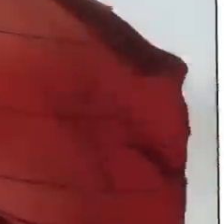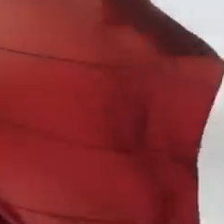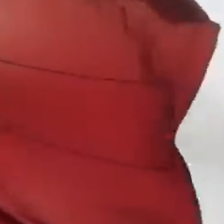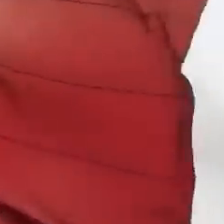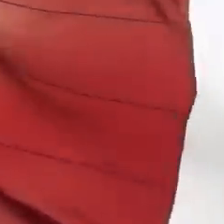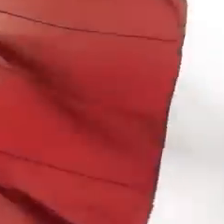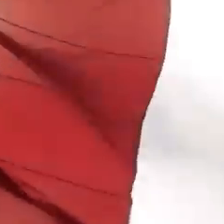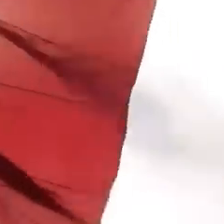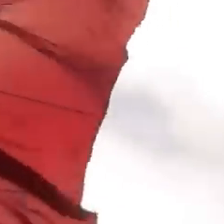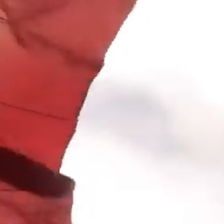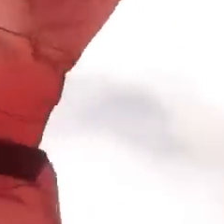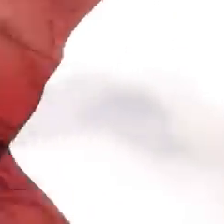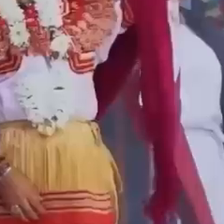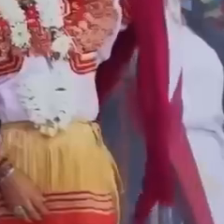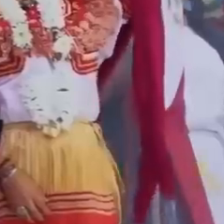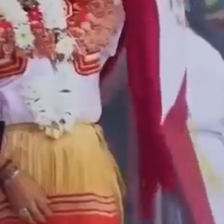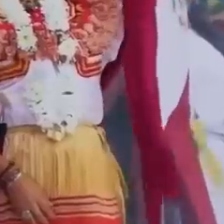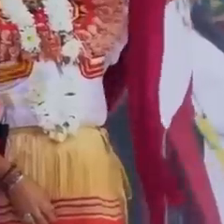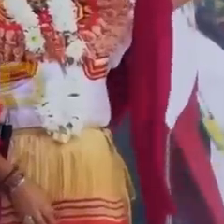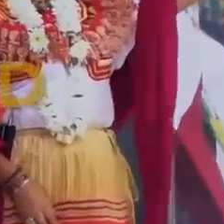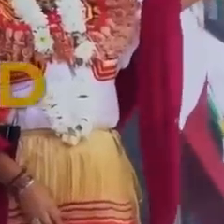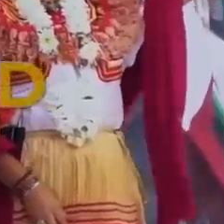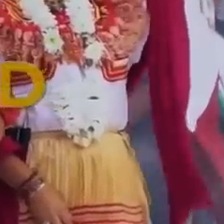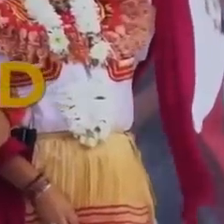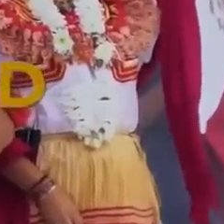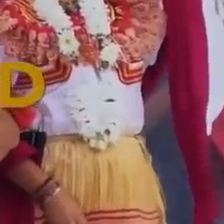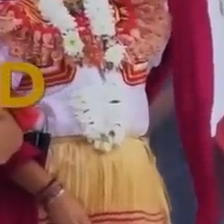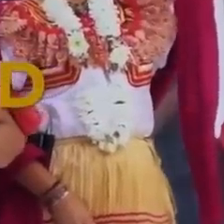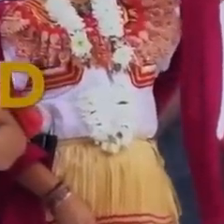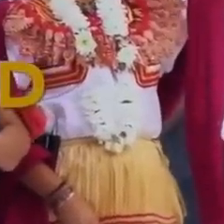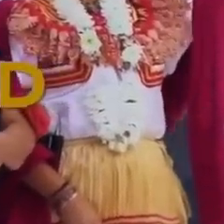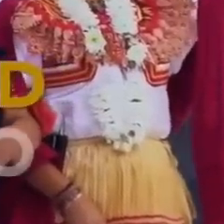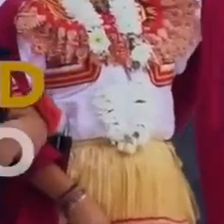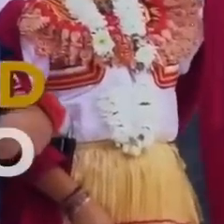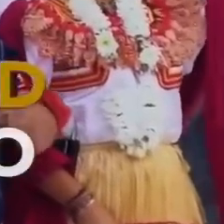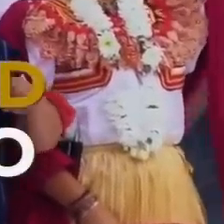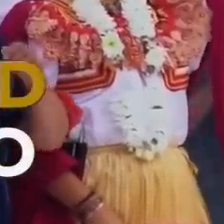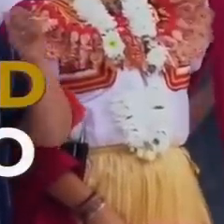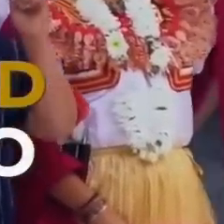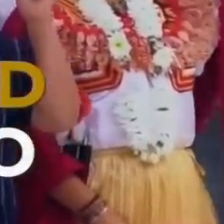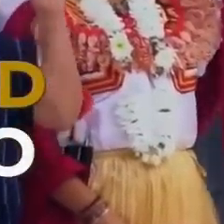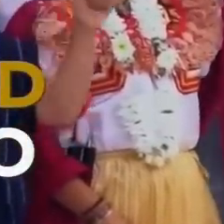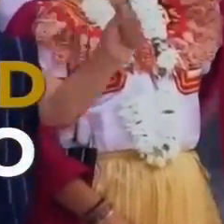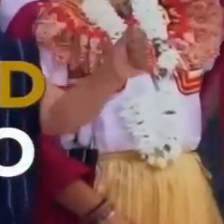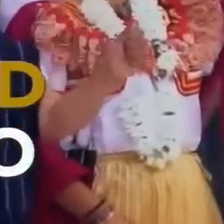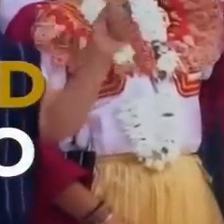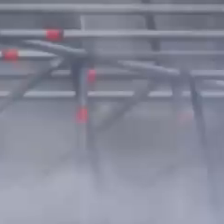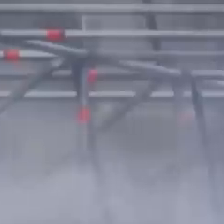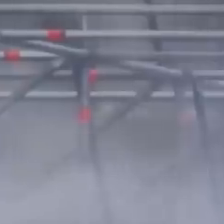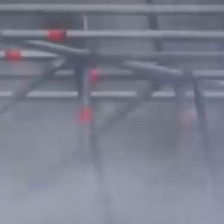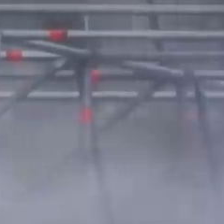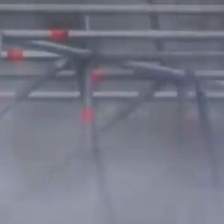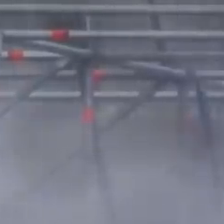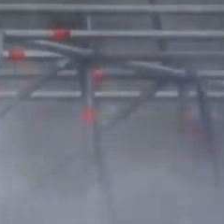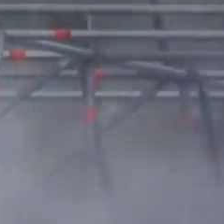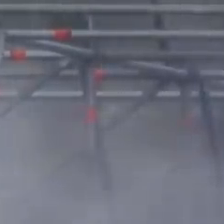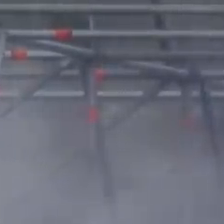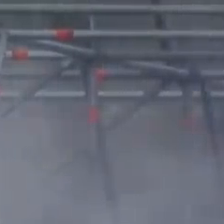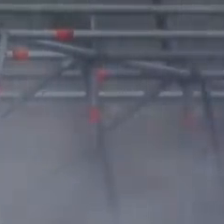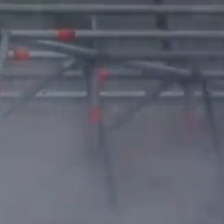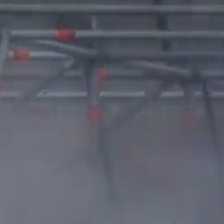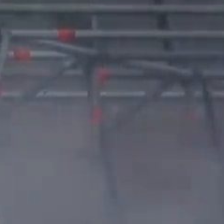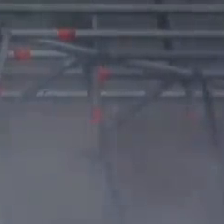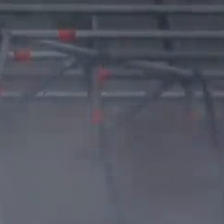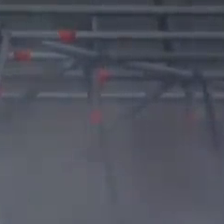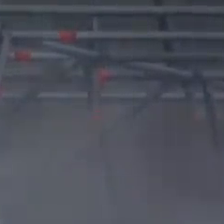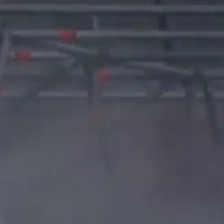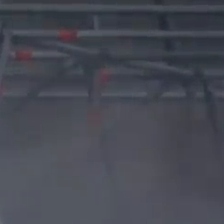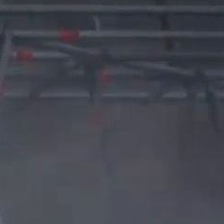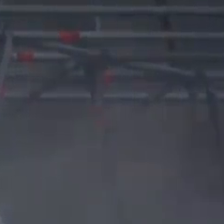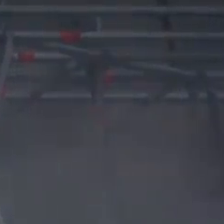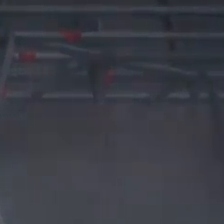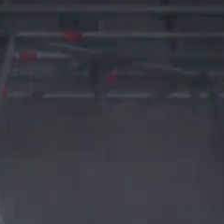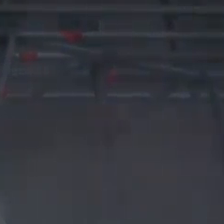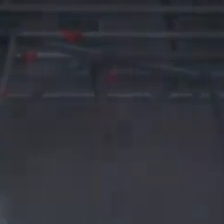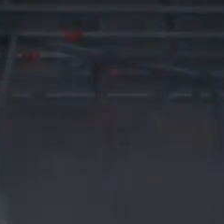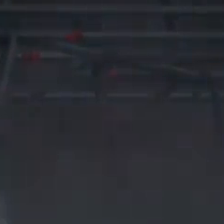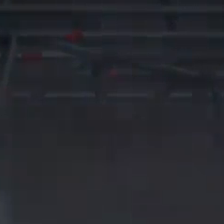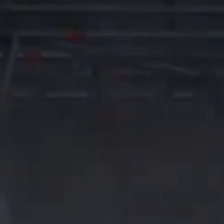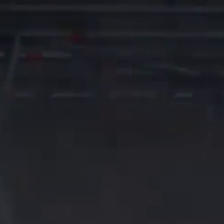tengo Claro que mi responsabilidad es llevar a México por el cero de la paz la seguridad y la